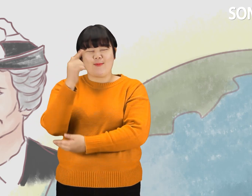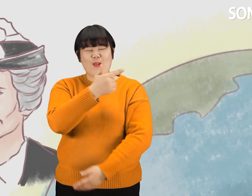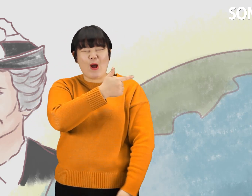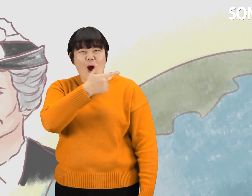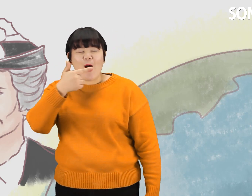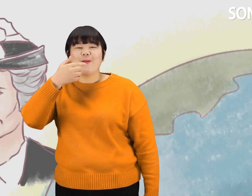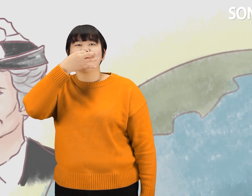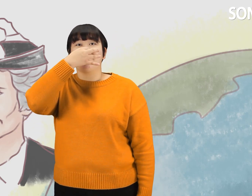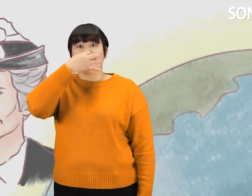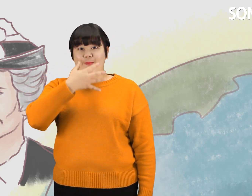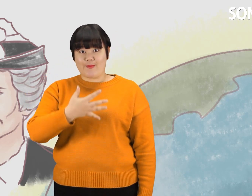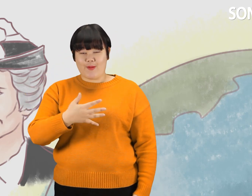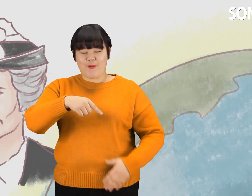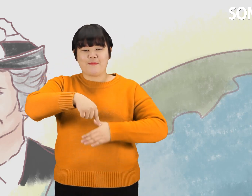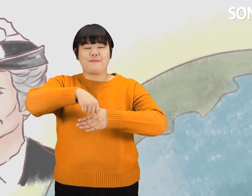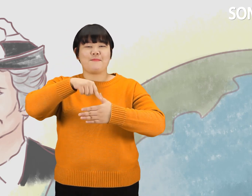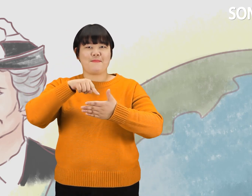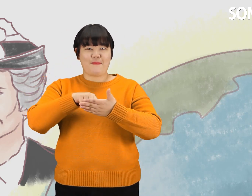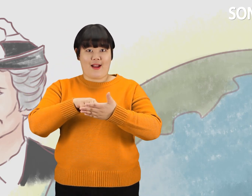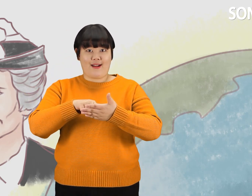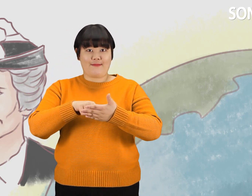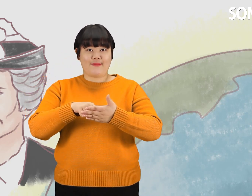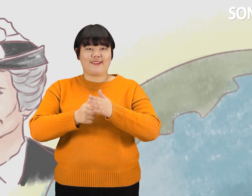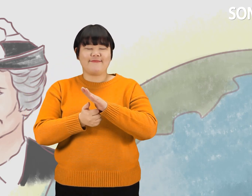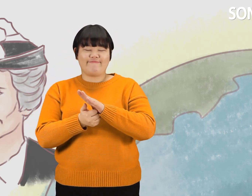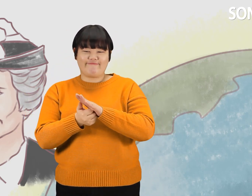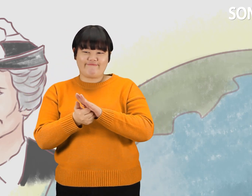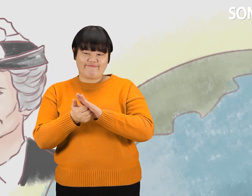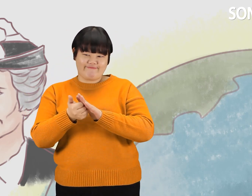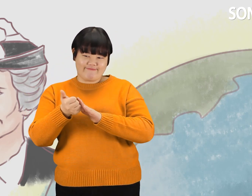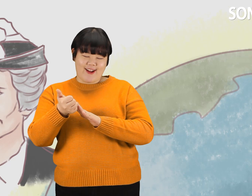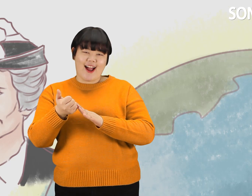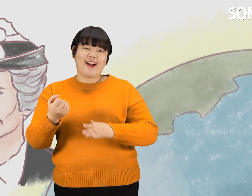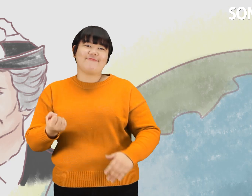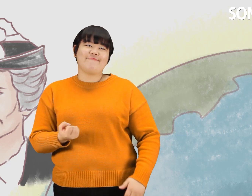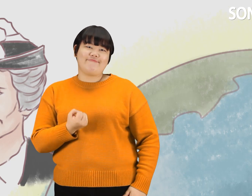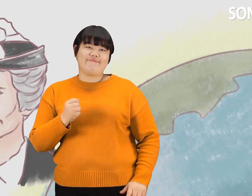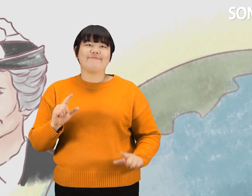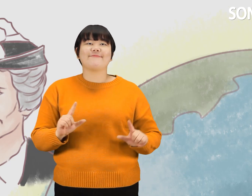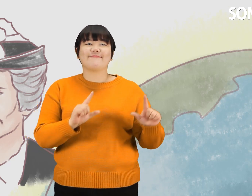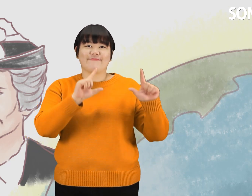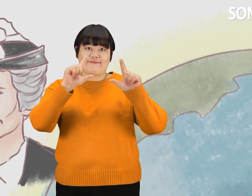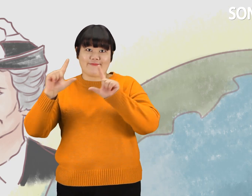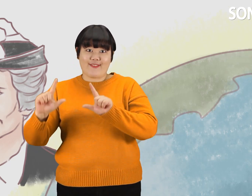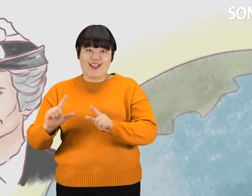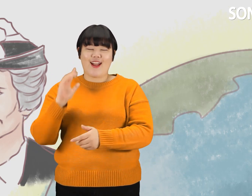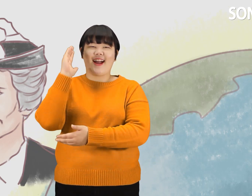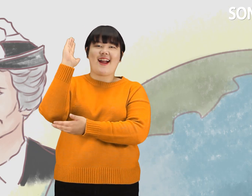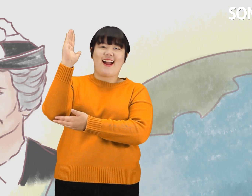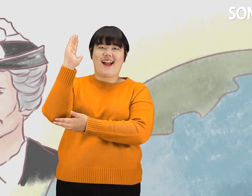「いくら苦しくても、心の中に希望を持って住んでいます。」